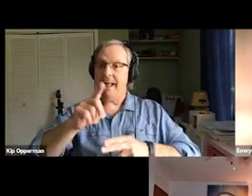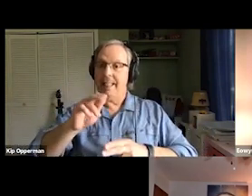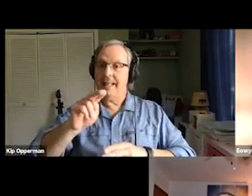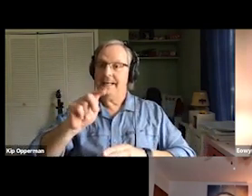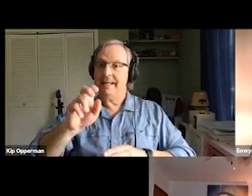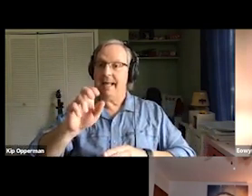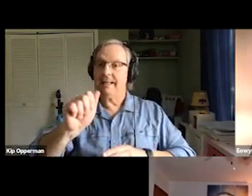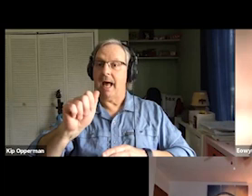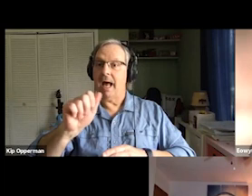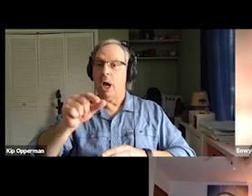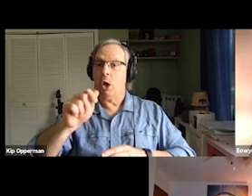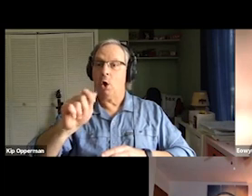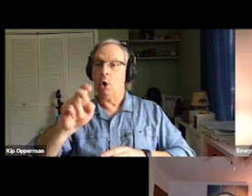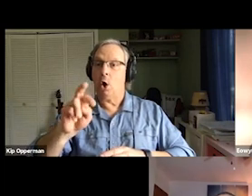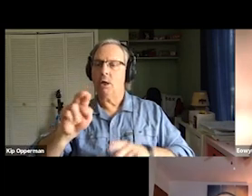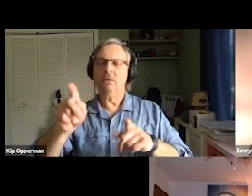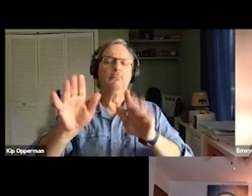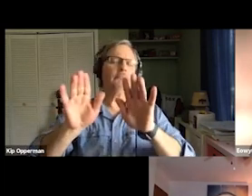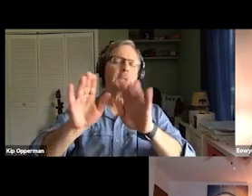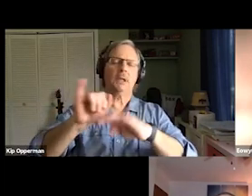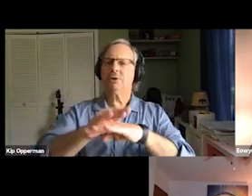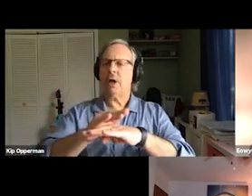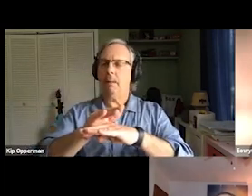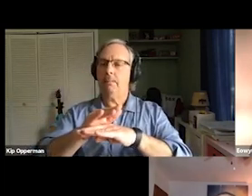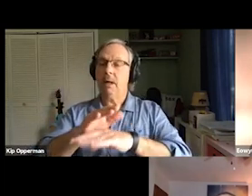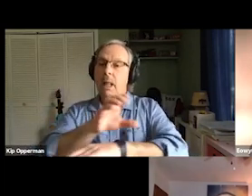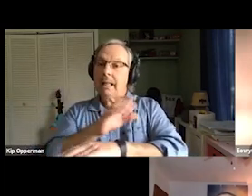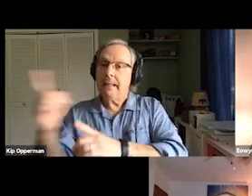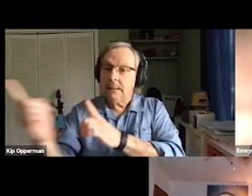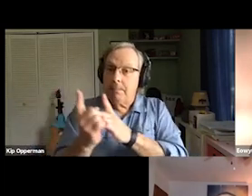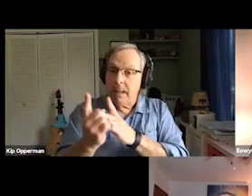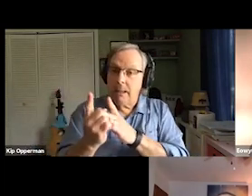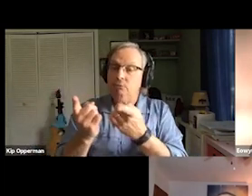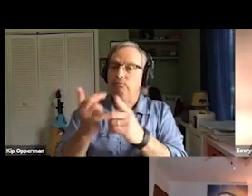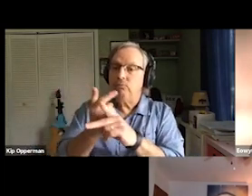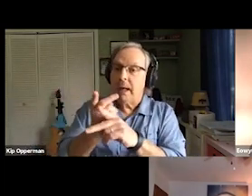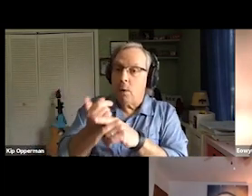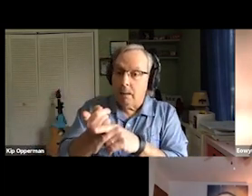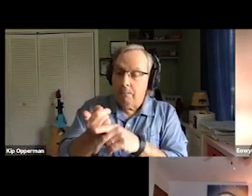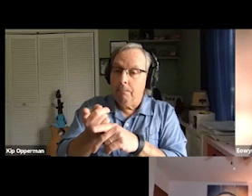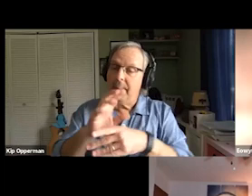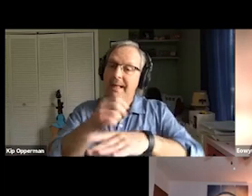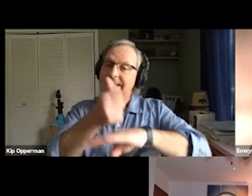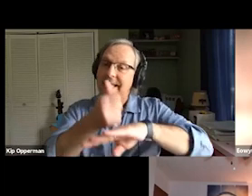y hace un trabajo fantástico al atraer a nuestros clientes, atenderlos y programar citas.